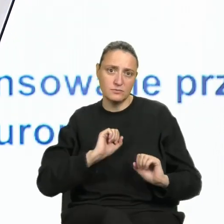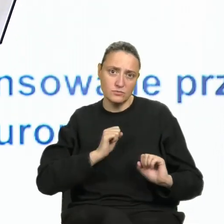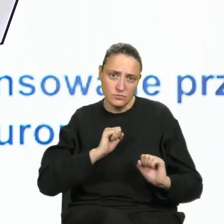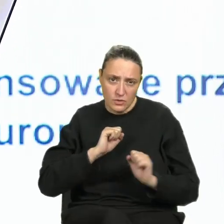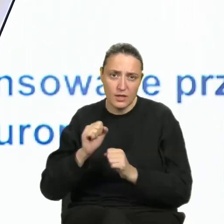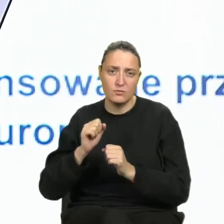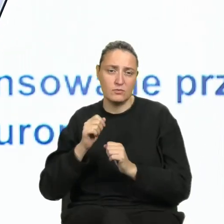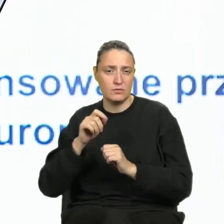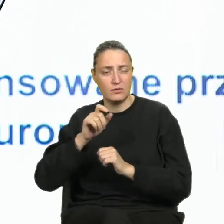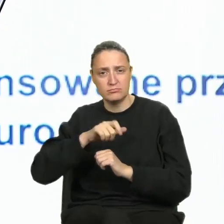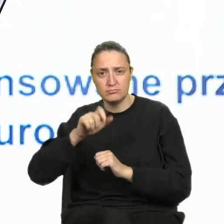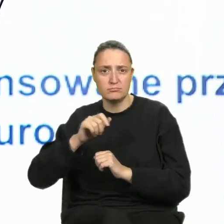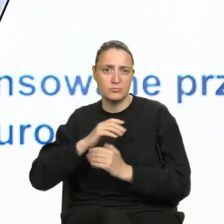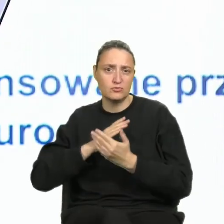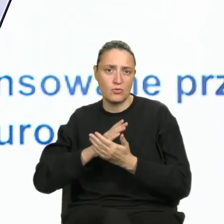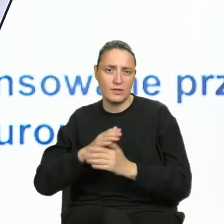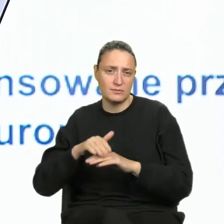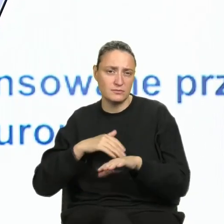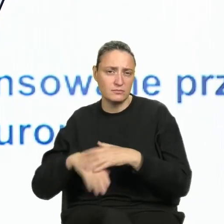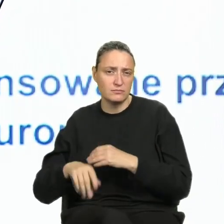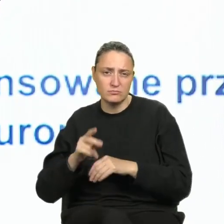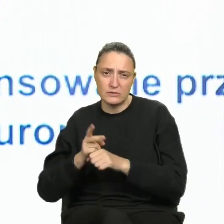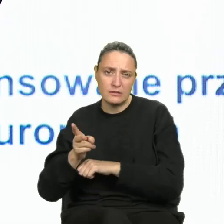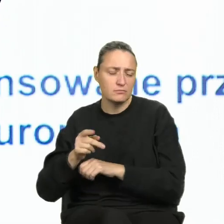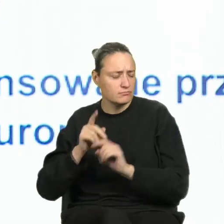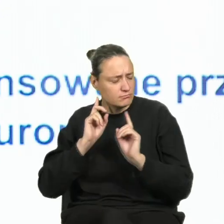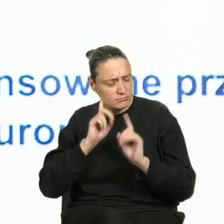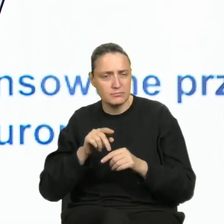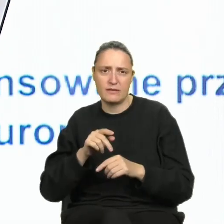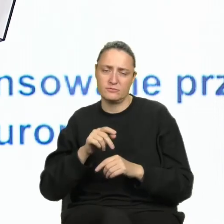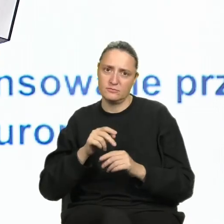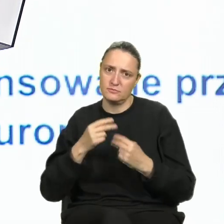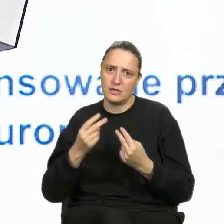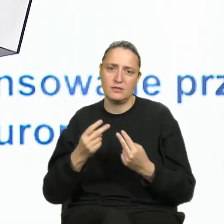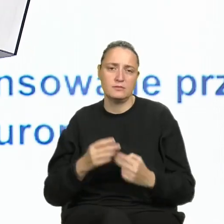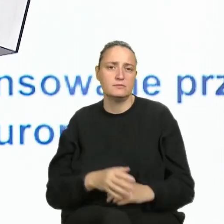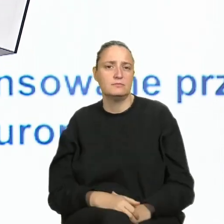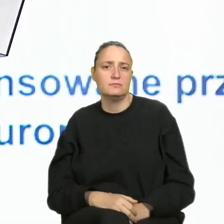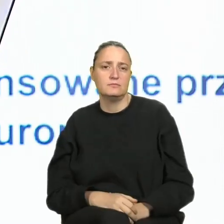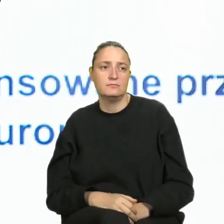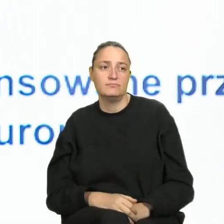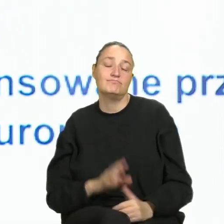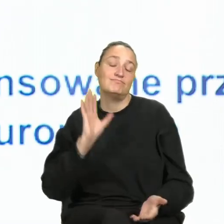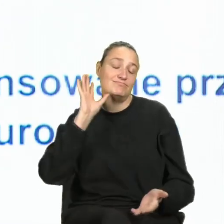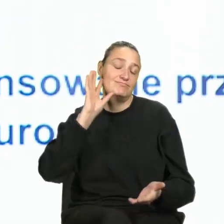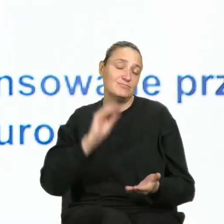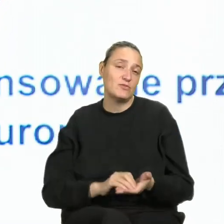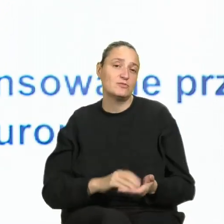doradców mają głęboki sens i znaczenie. Jeszcze raz gratuluję wszystkim uczestnikom